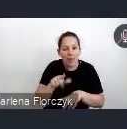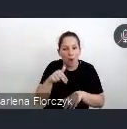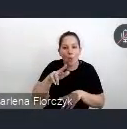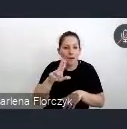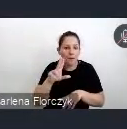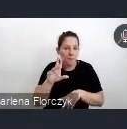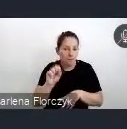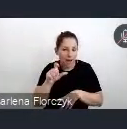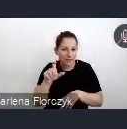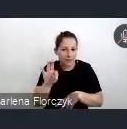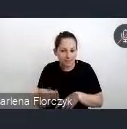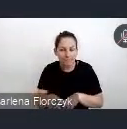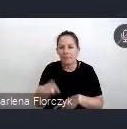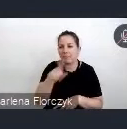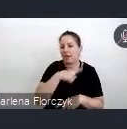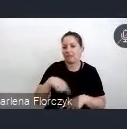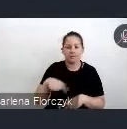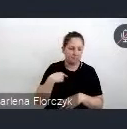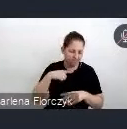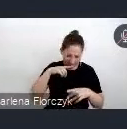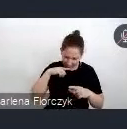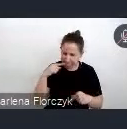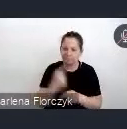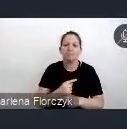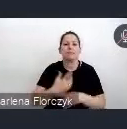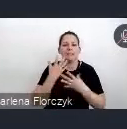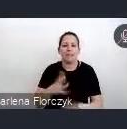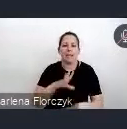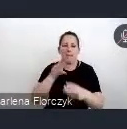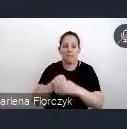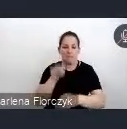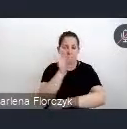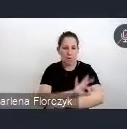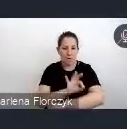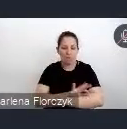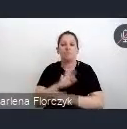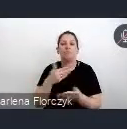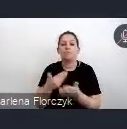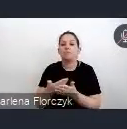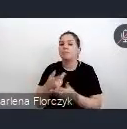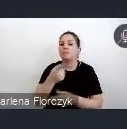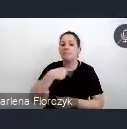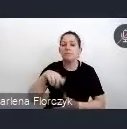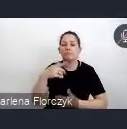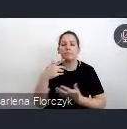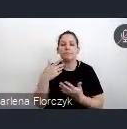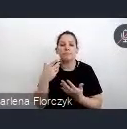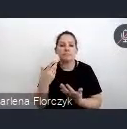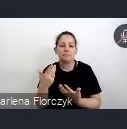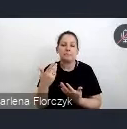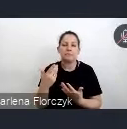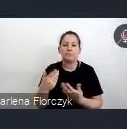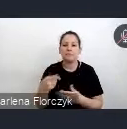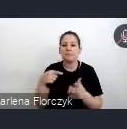nie mieliśmy wątpliwości, że chcemy do tego projektu przystąpić. Między innymi po to, żeby dodefiniować,